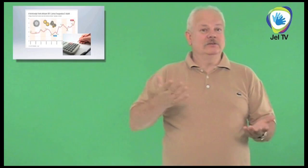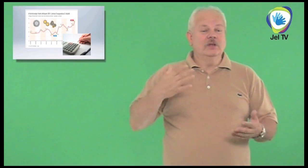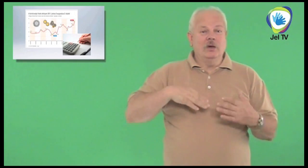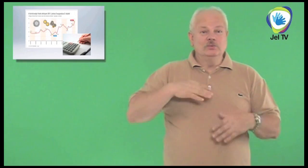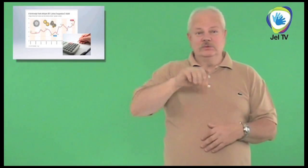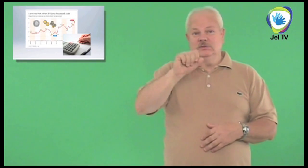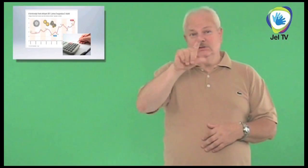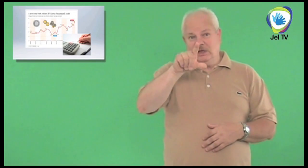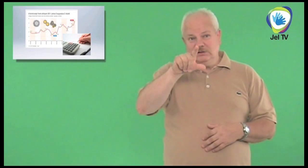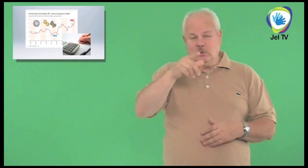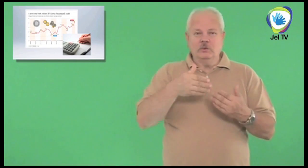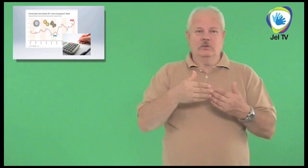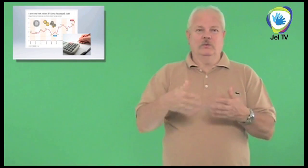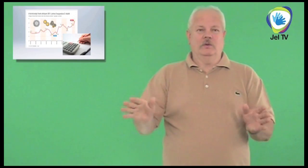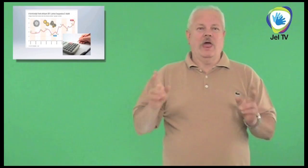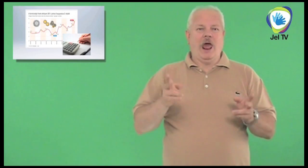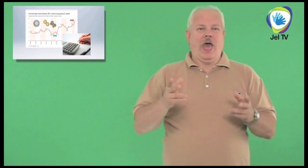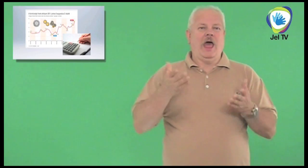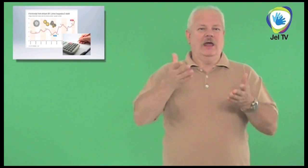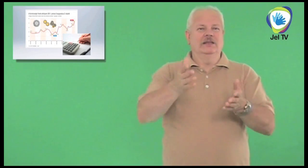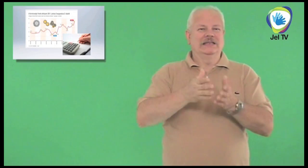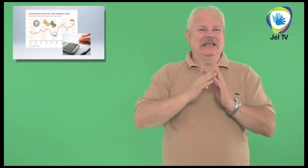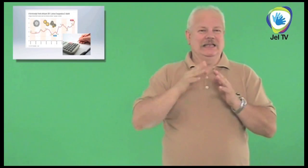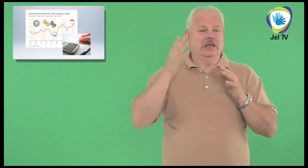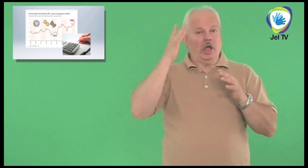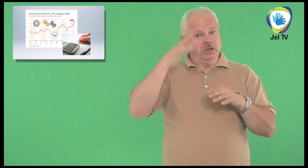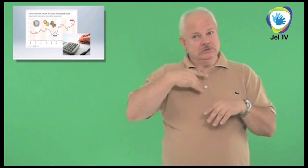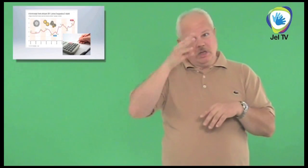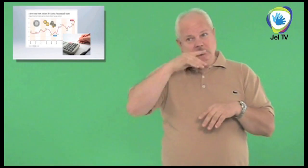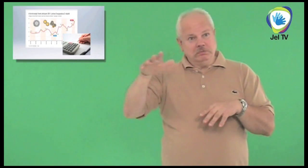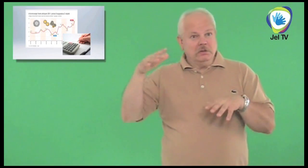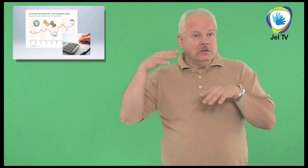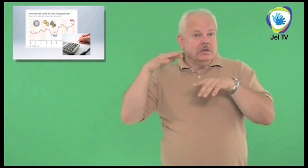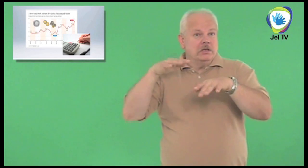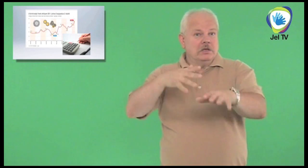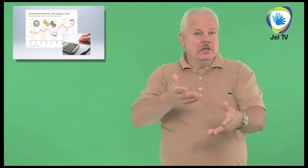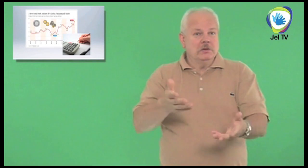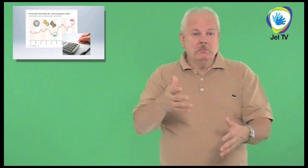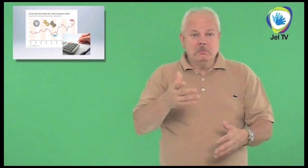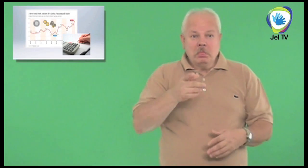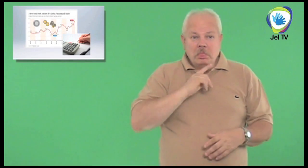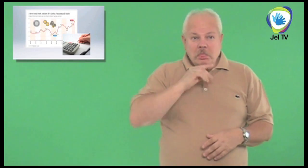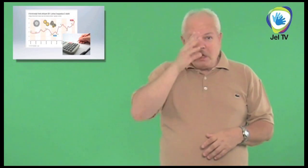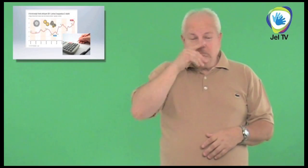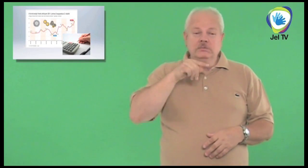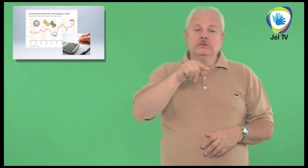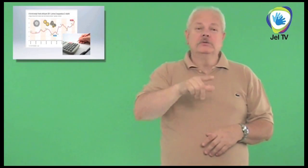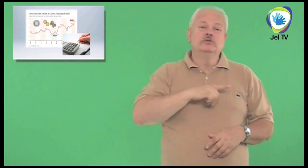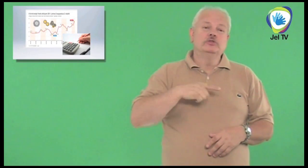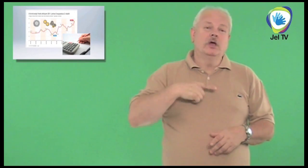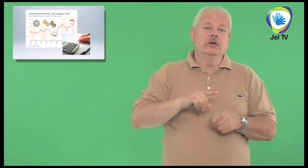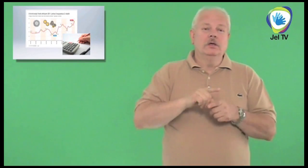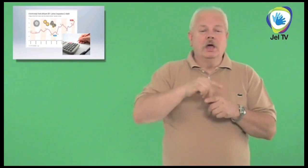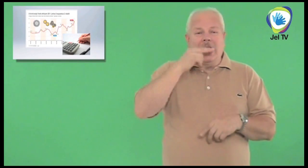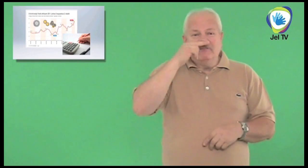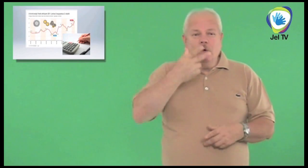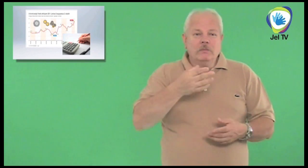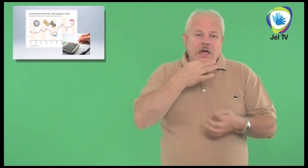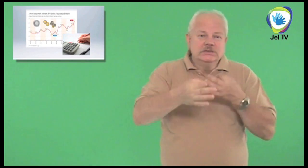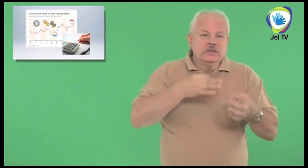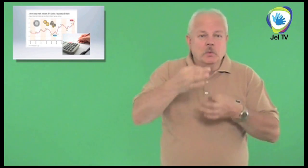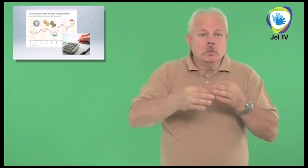Érdekes, hogy augusztus 12-ei nyitásra azt gondolták, sok ember jön majd, hogy kérjen rögzítést, de nem sokan jöttek, inkább csak információt kértek.